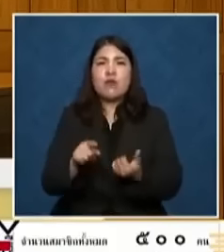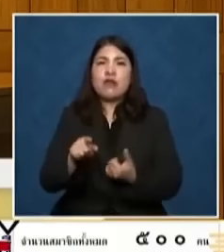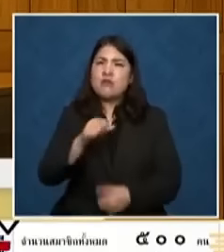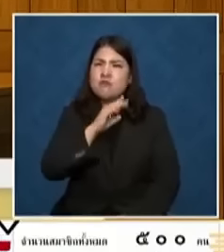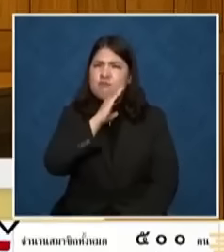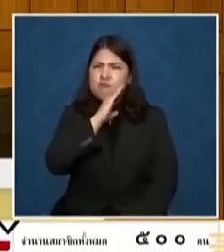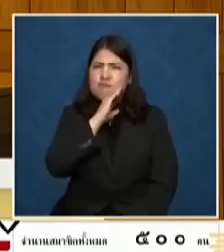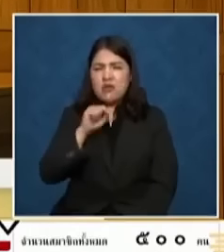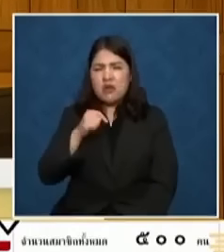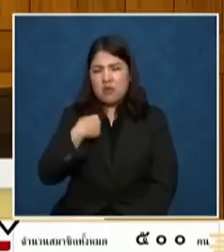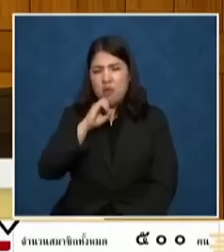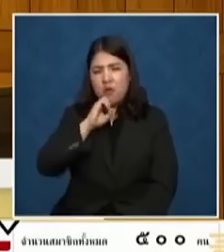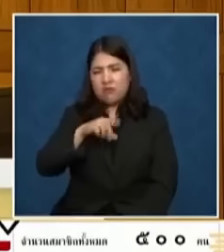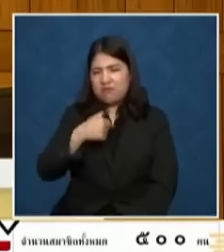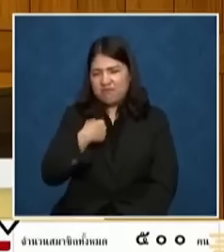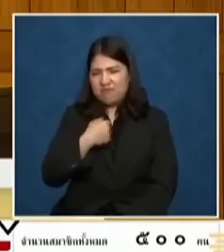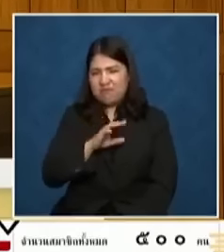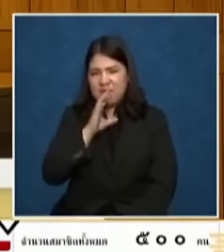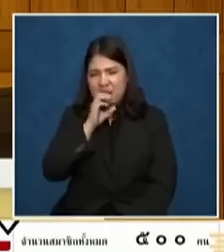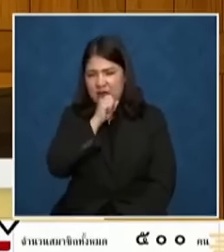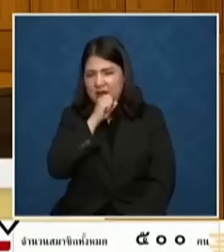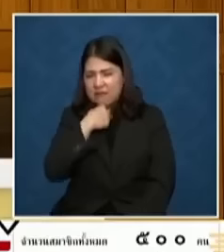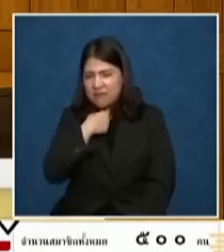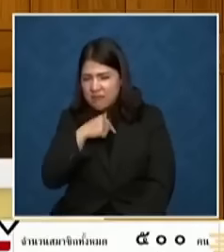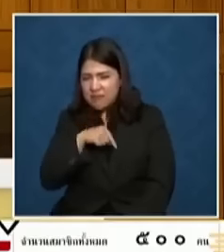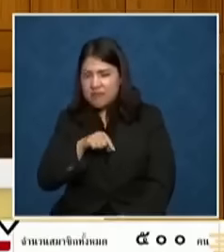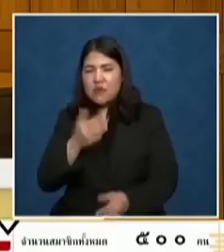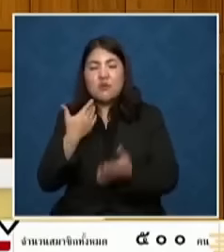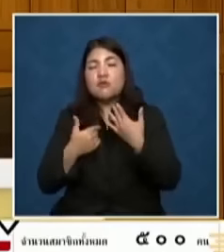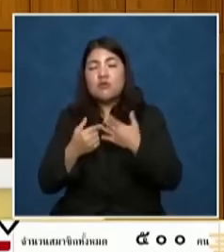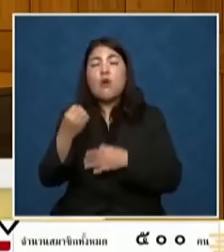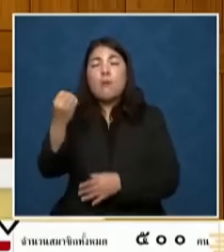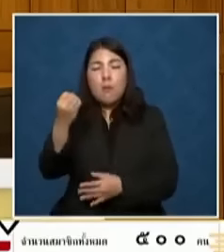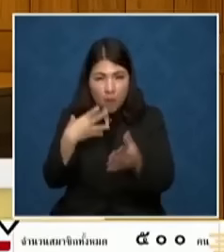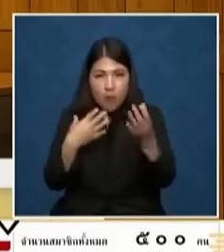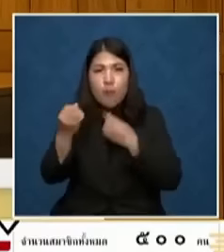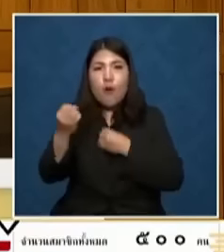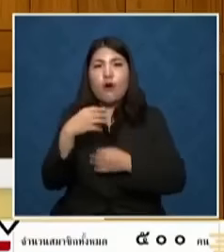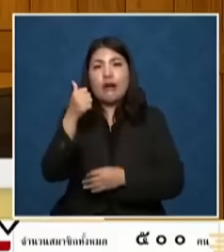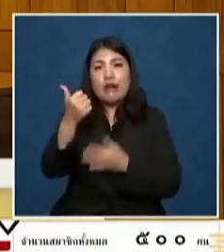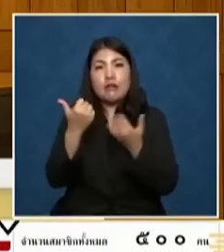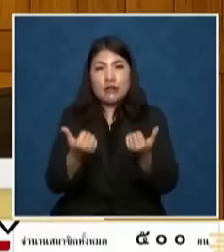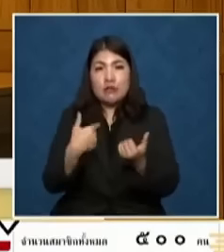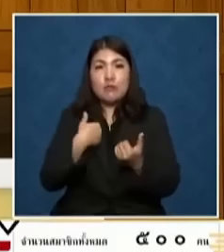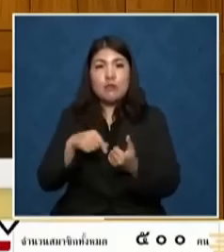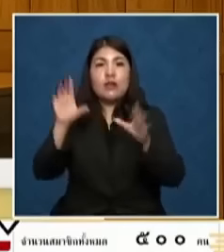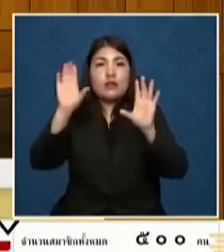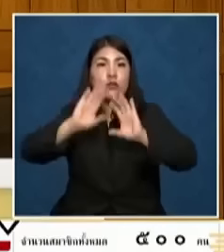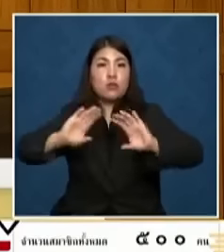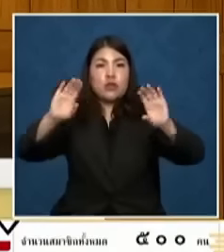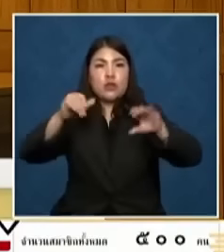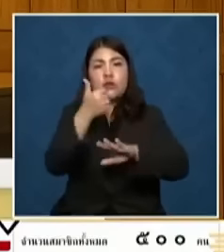เกี่ยวนะอย่างเรื่องเรือดำน้ำที่มีปัญหา ก็ก็โยนไปที่รัฐบาลประยุทธ์รัฐบาลเศรษฐา